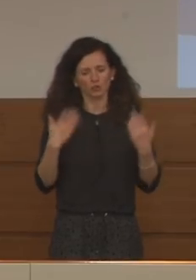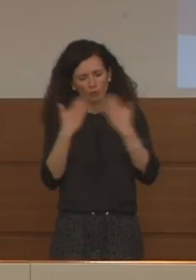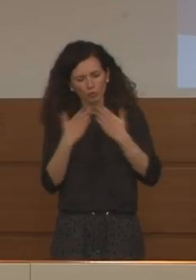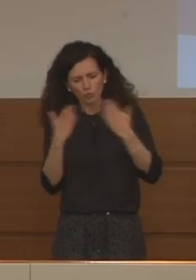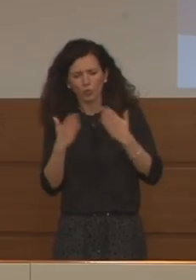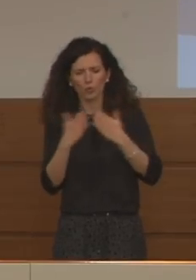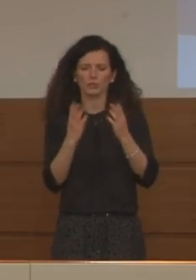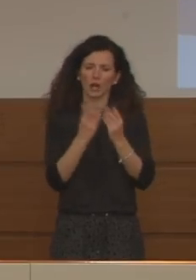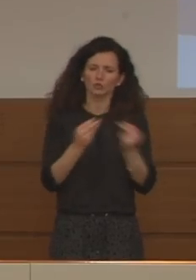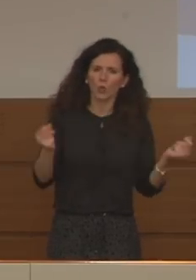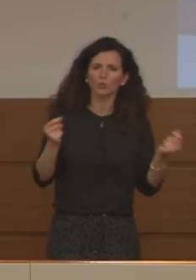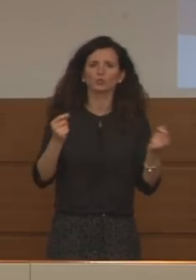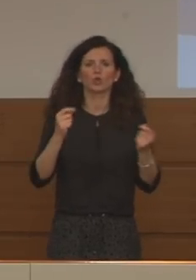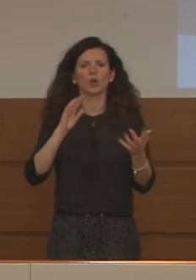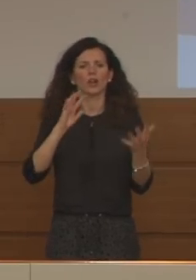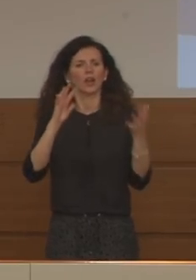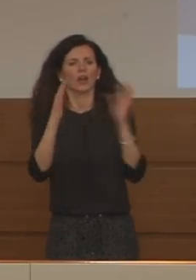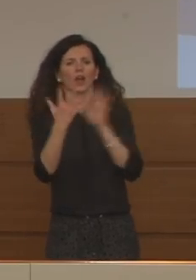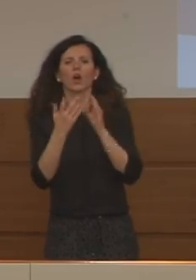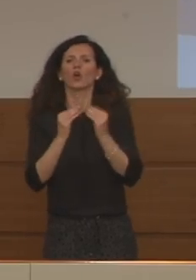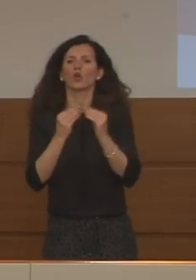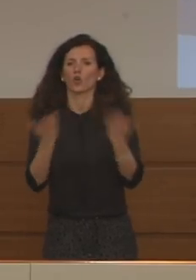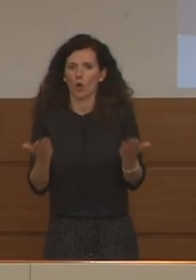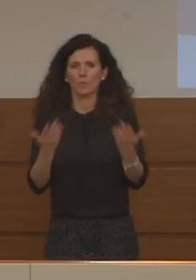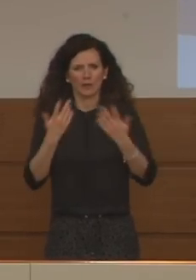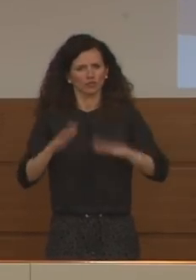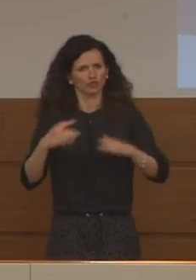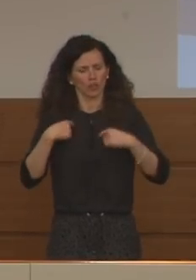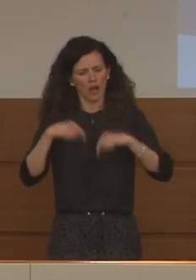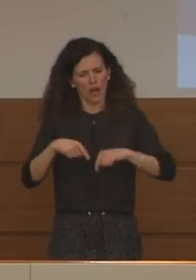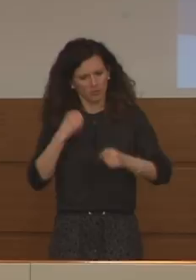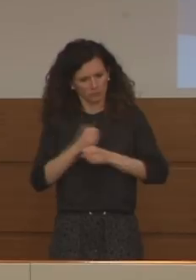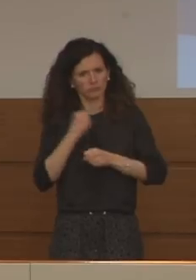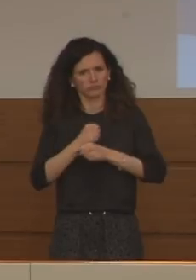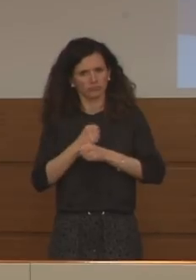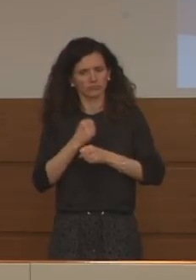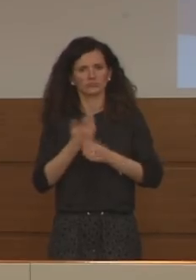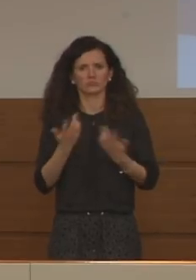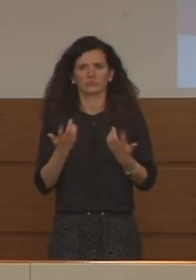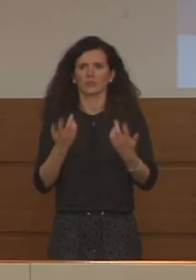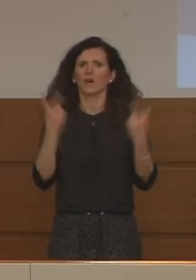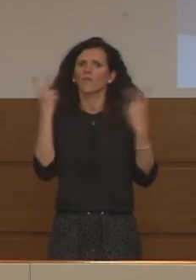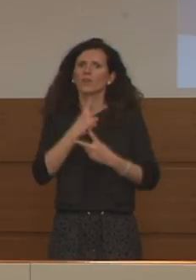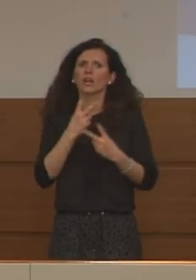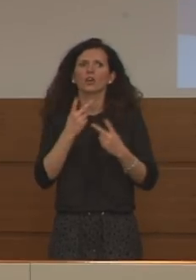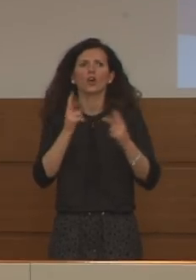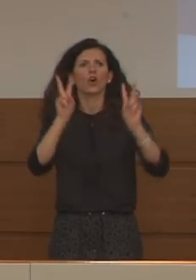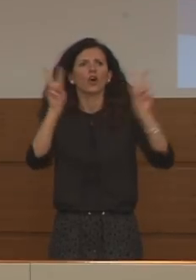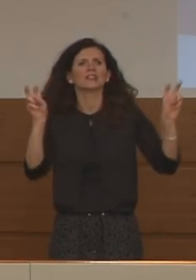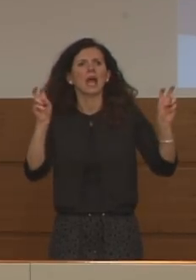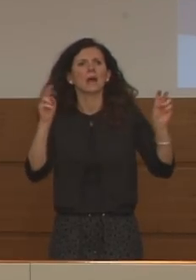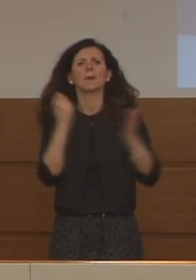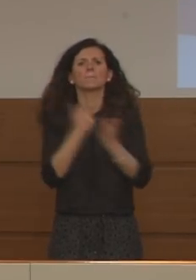evoluzioni di quanto stiamo facendo, proprio perché comunque c'è anche un tema importante che è la qualità della vita. E dobbiamo certamente tenere da una